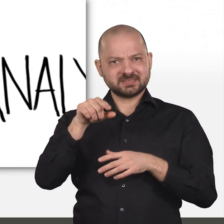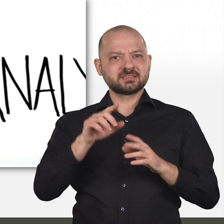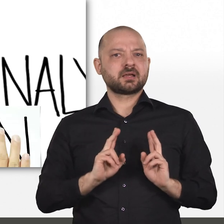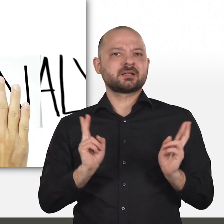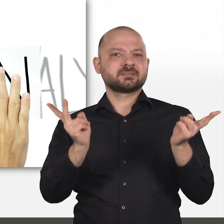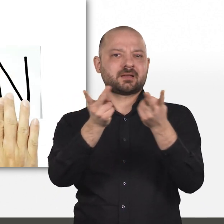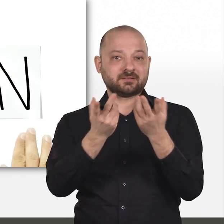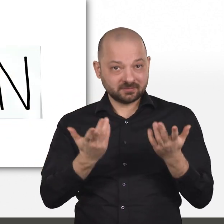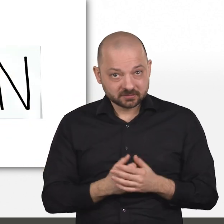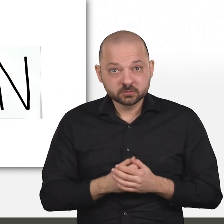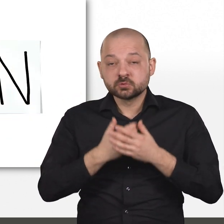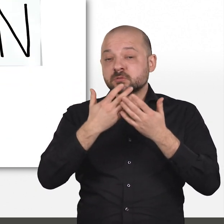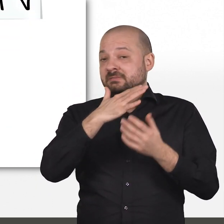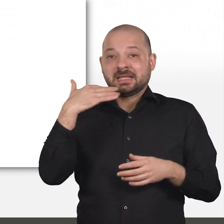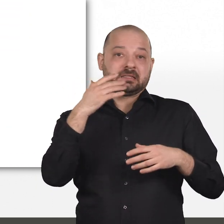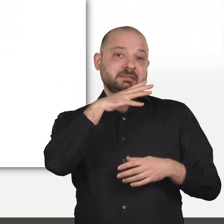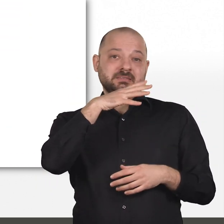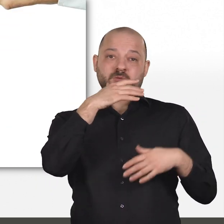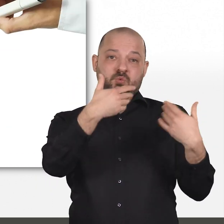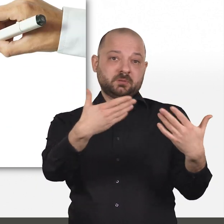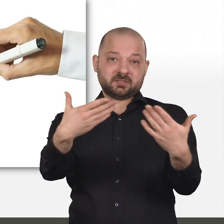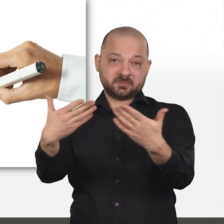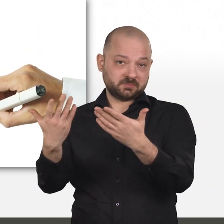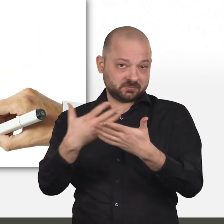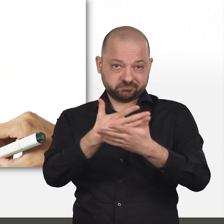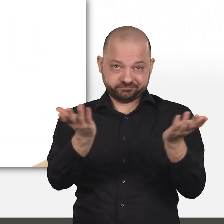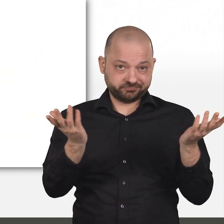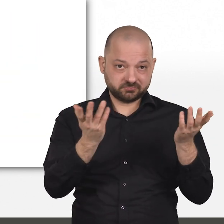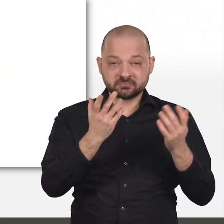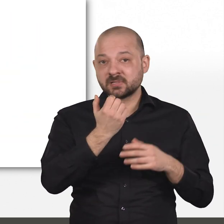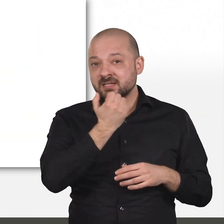An potenziellen Risiken mangelt es dabei nicht. Angefangen bei extremen Wetterereignissen